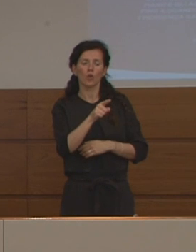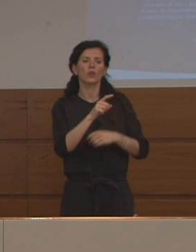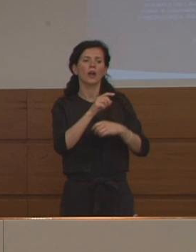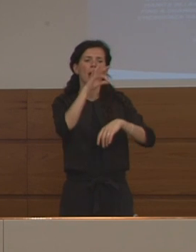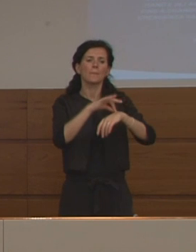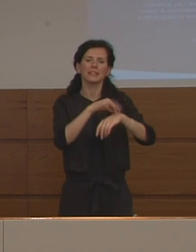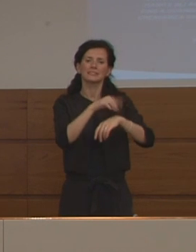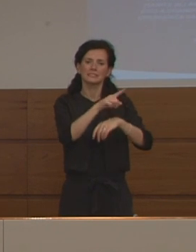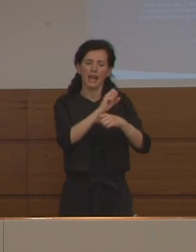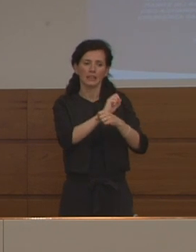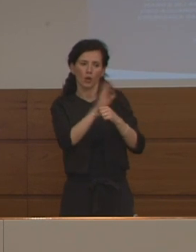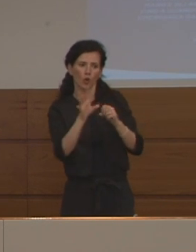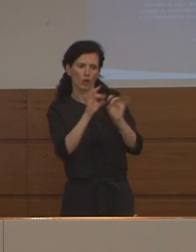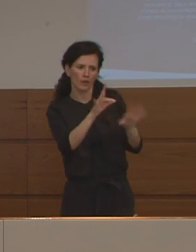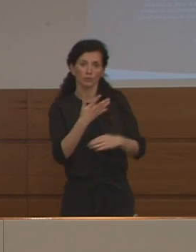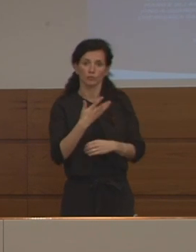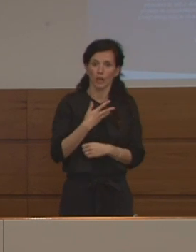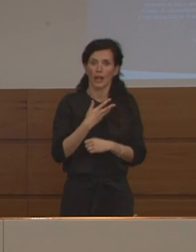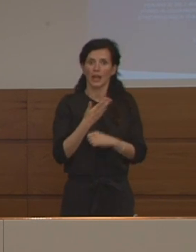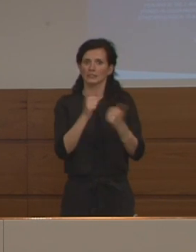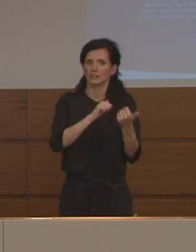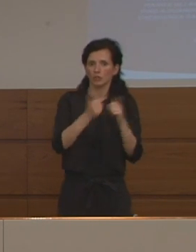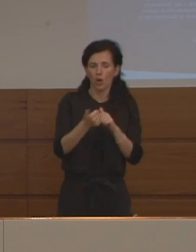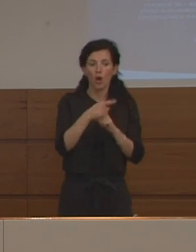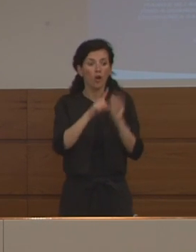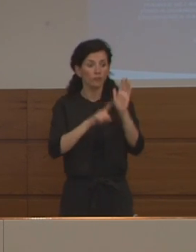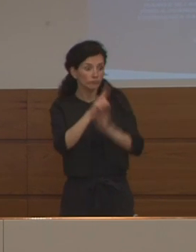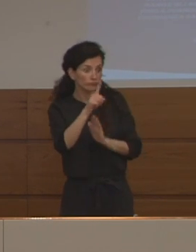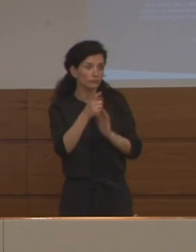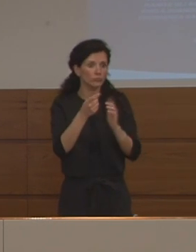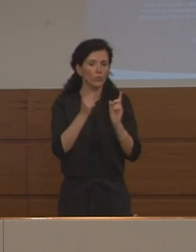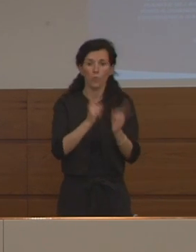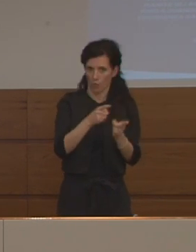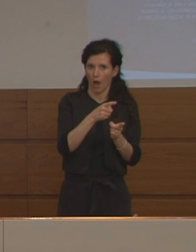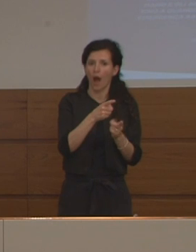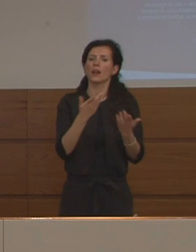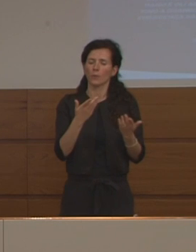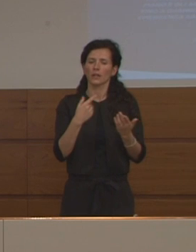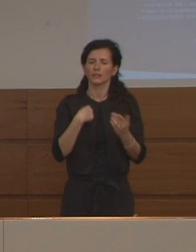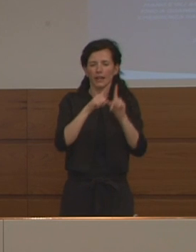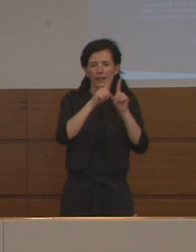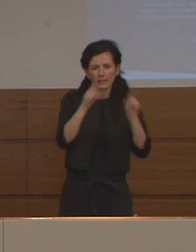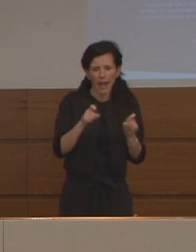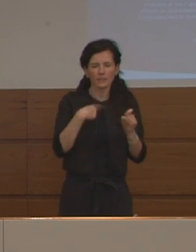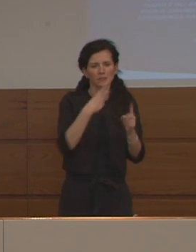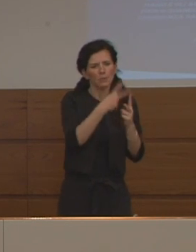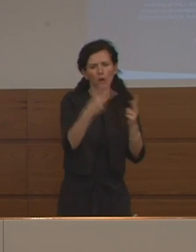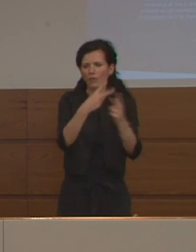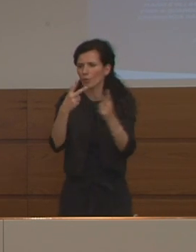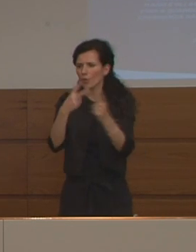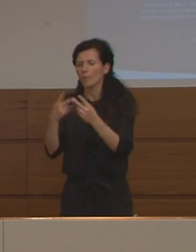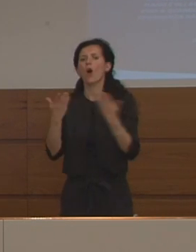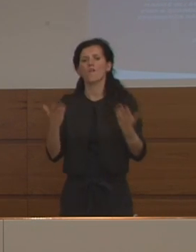è facile che noi troviamo dei positivi. Meno ne facciamo e meno ne troviamo. Quindi questo è un dato che è un dato confortante. E' un dato che va nella